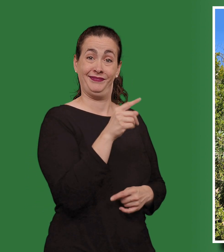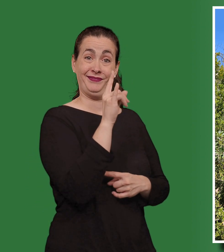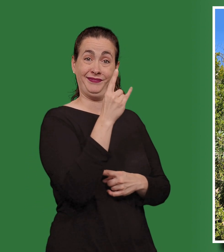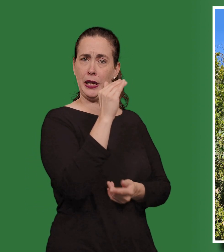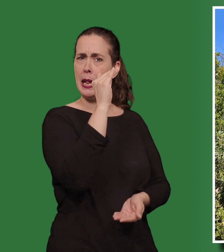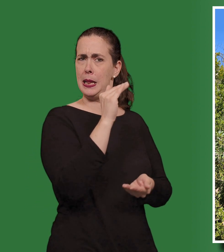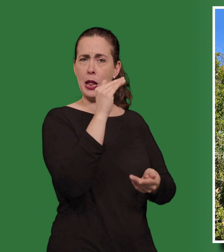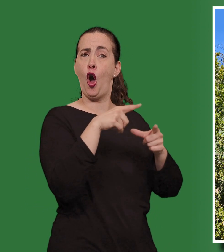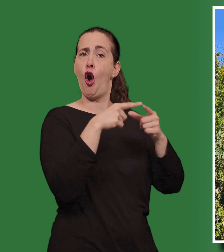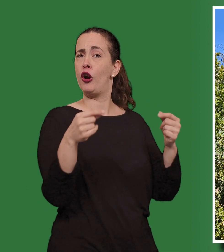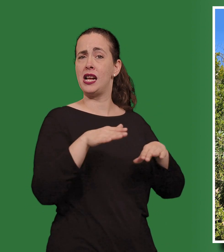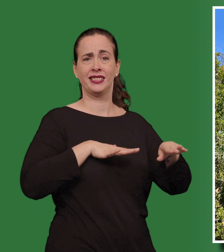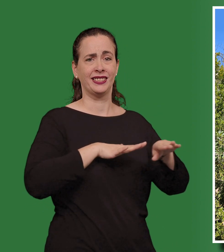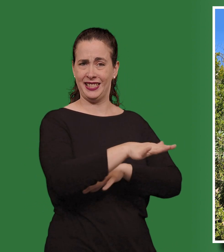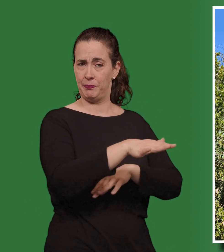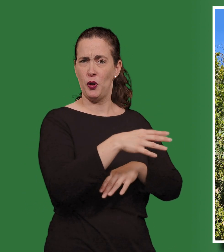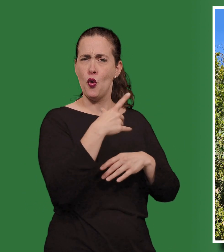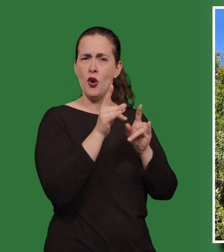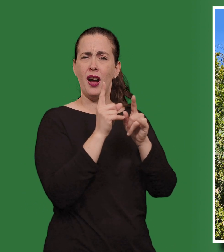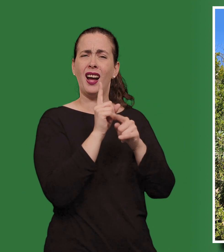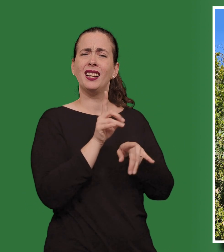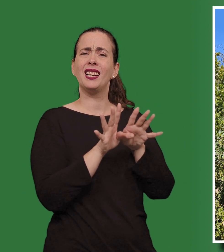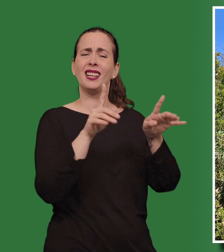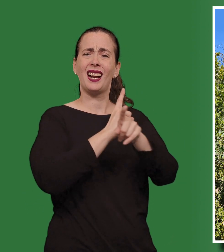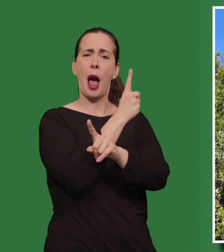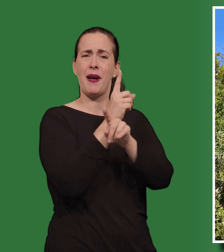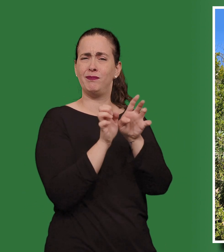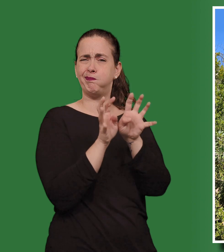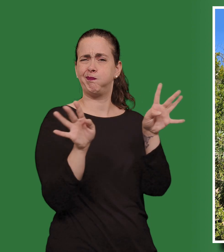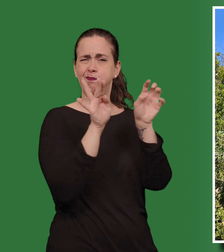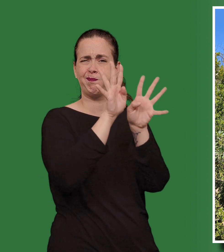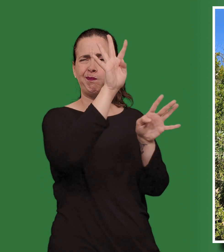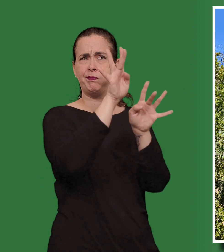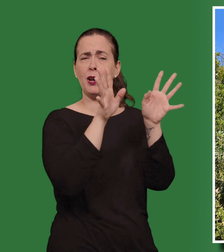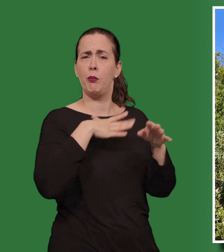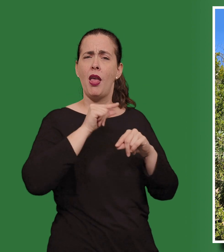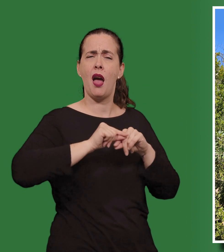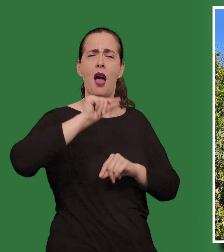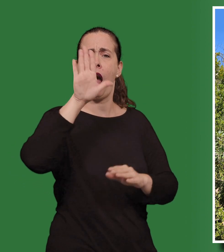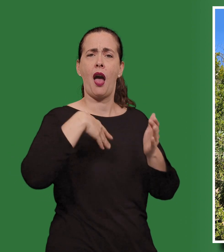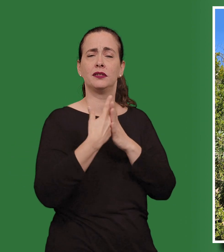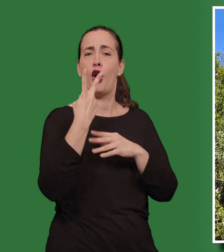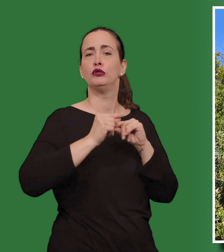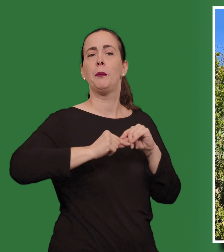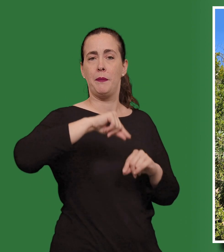El garric és un arbust de fulla perenne i molt ramificat, que pot mesurar 2 m.